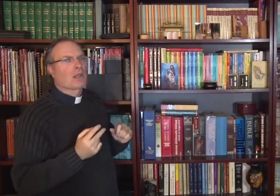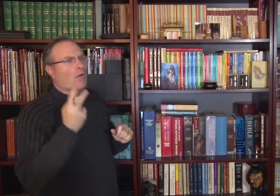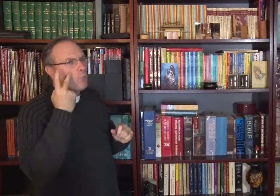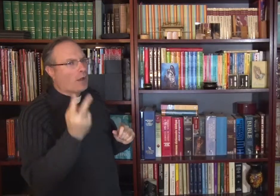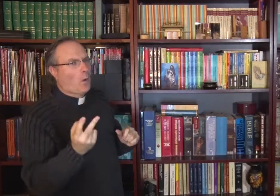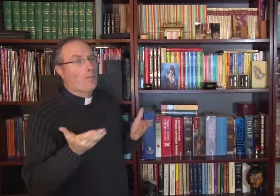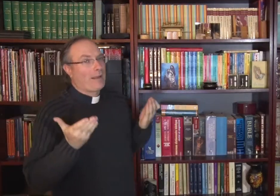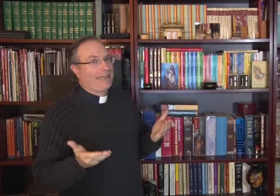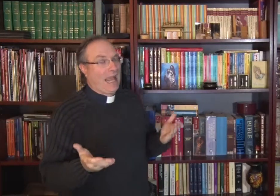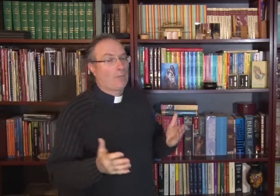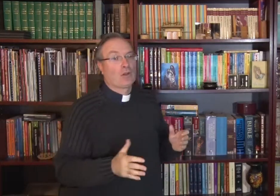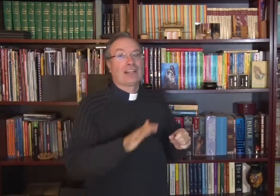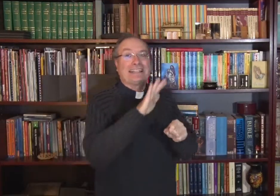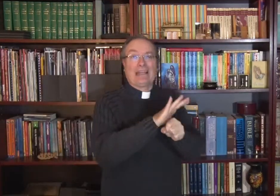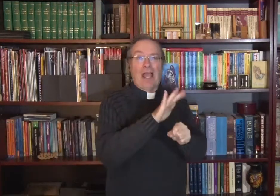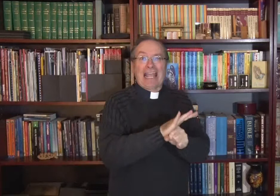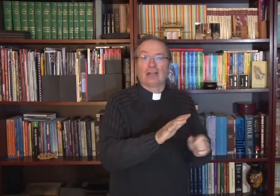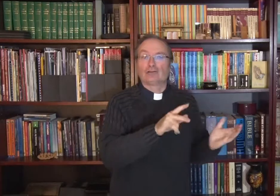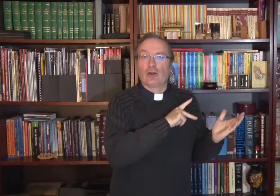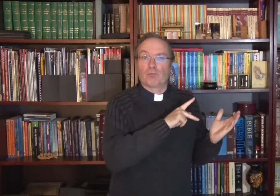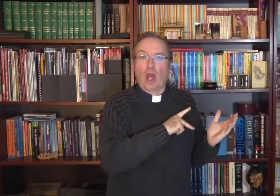Voyons maintenant le témoignage de Paul